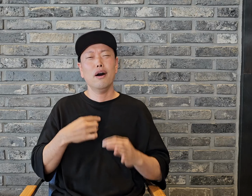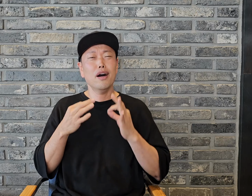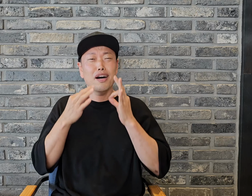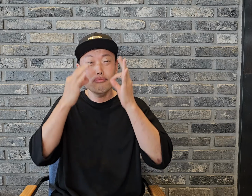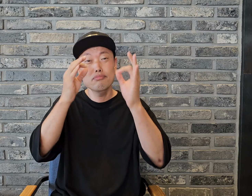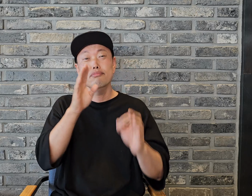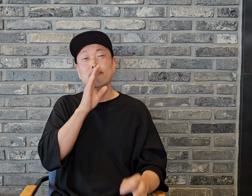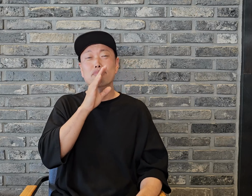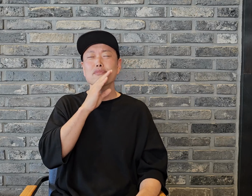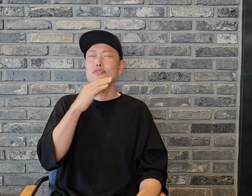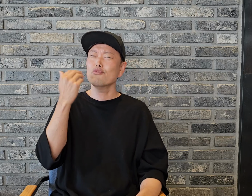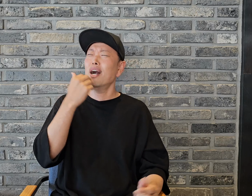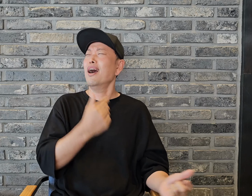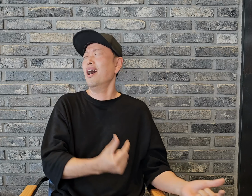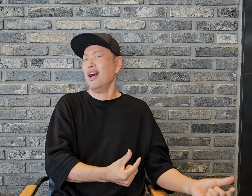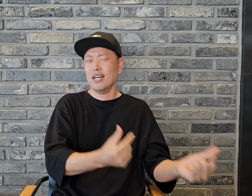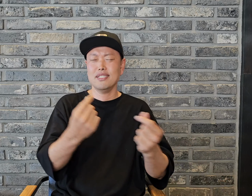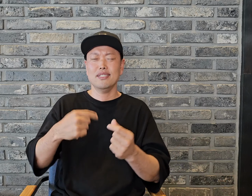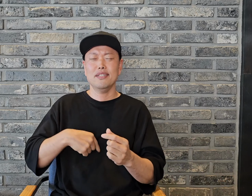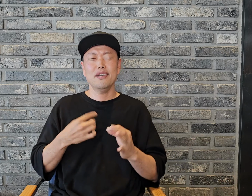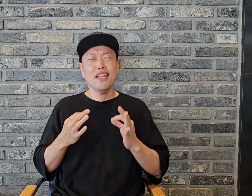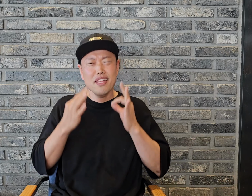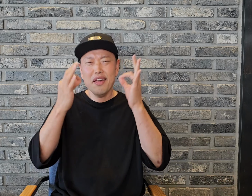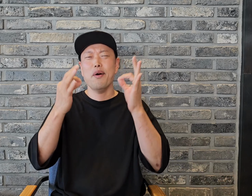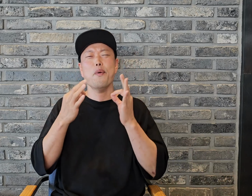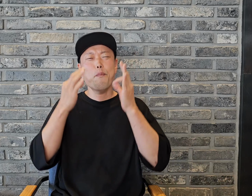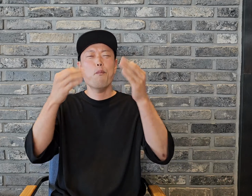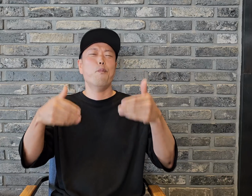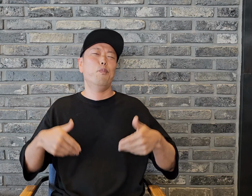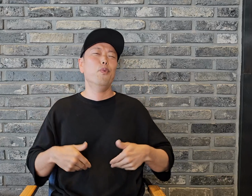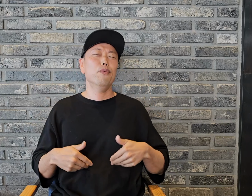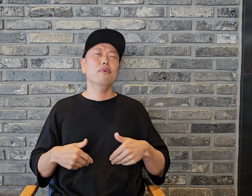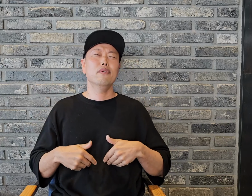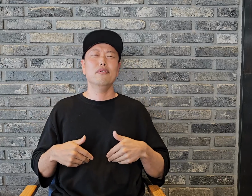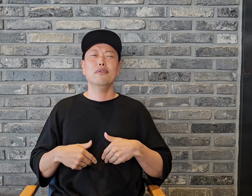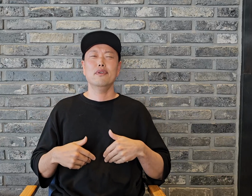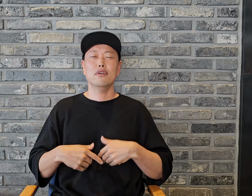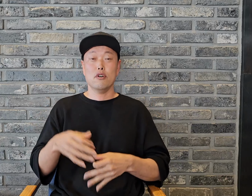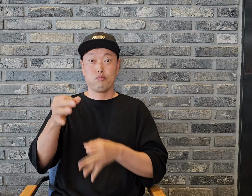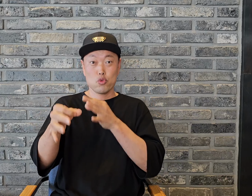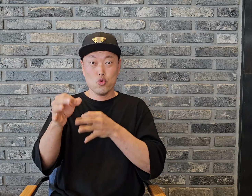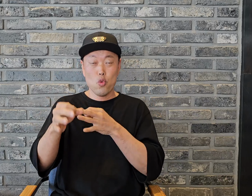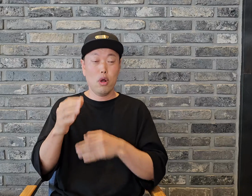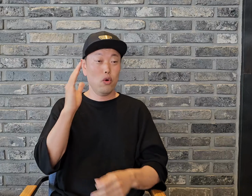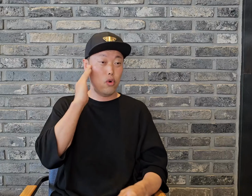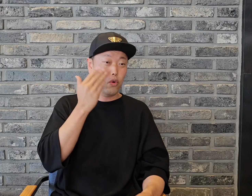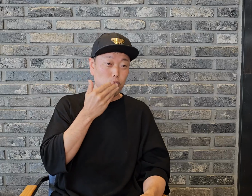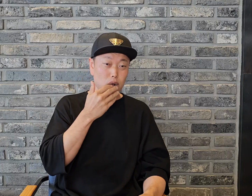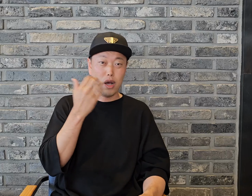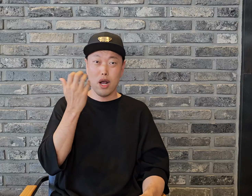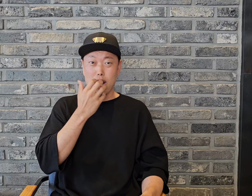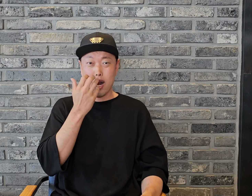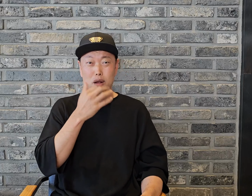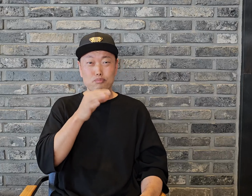열심히 노력해야 하는 거 맞잖아요 다 똑같아요 본인이 열심히 노력해야 해요 프로거나, 농인이거나, 청인이거나